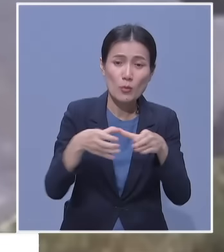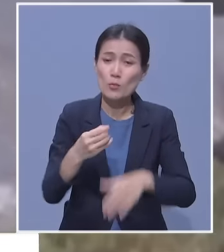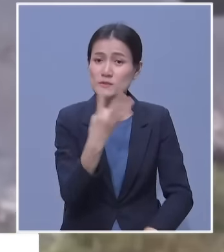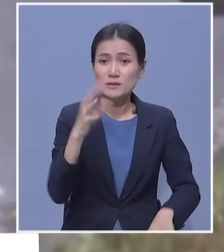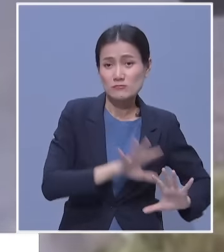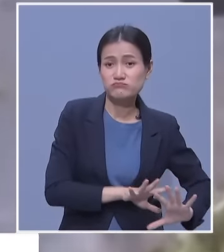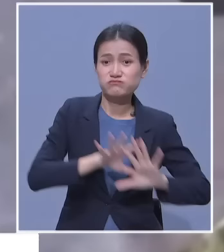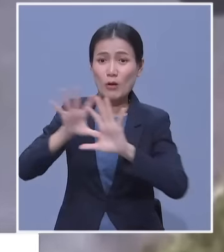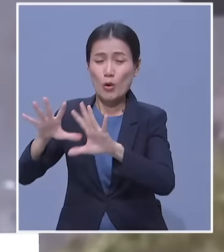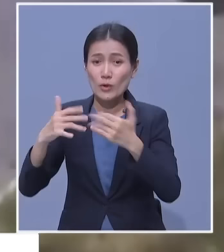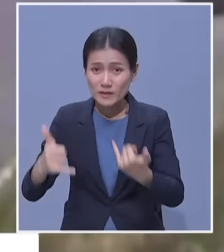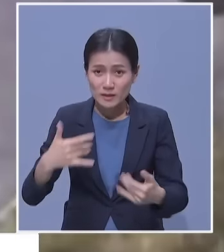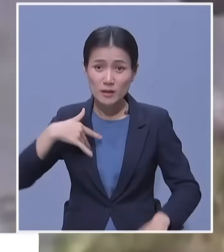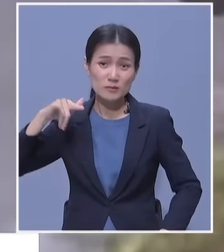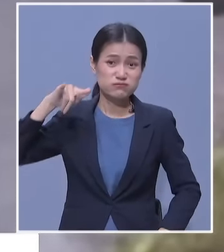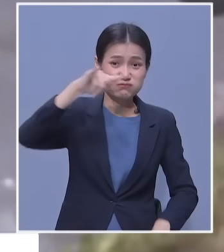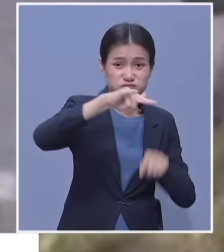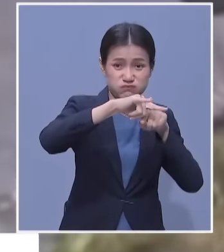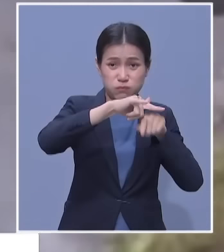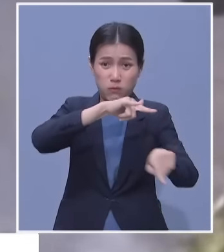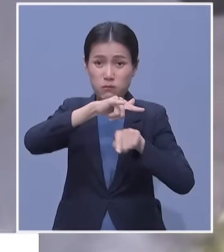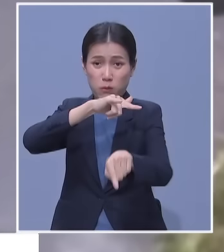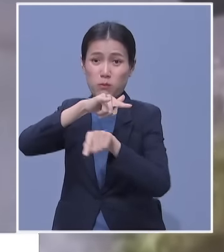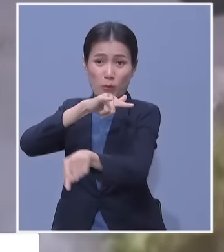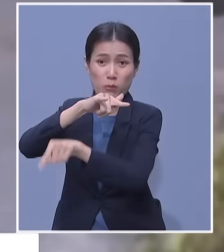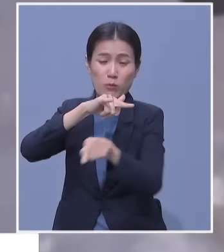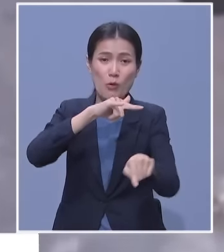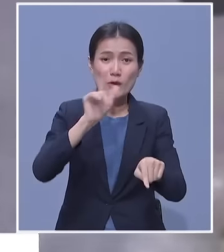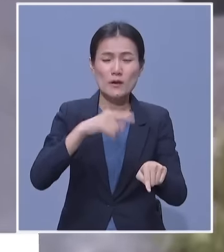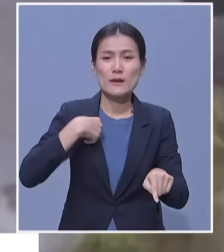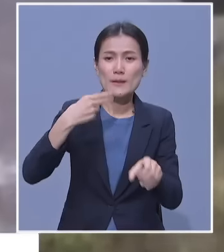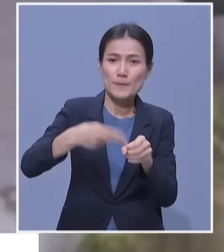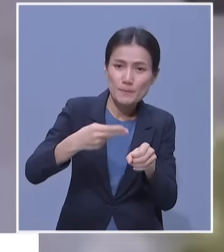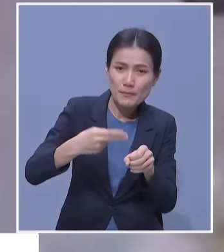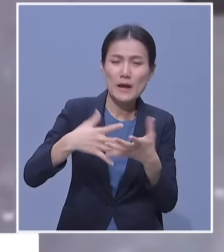ว่าโดรนเหล่านี้พุ่งโจมตีที่โครงสร้าง พื้นฐานด้านพลังงานและทำให้ระบบไฟฟ้าขัด